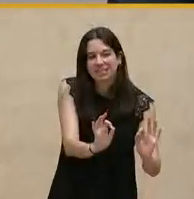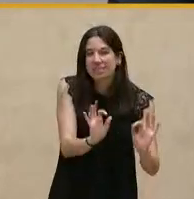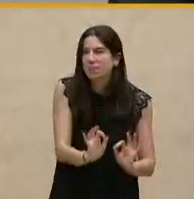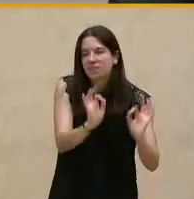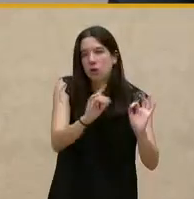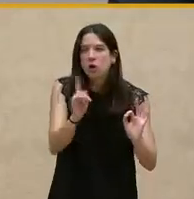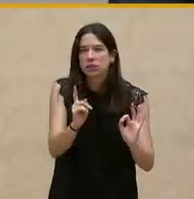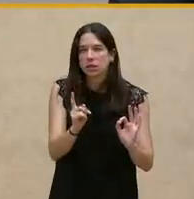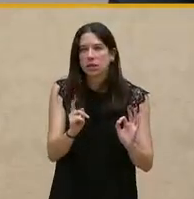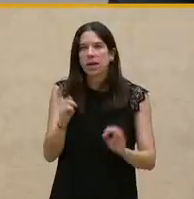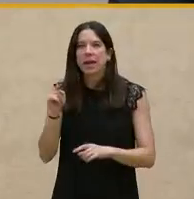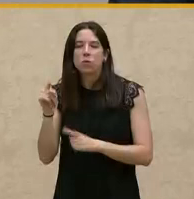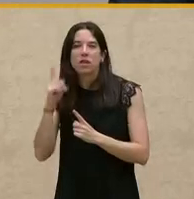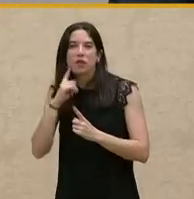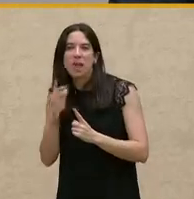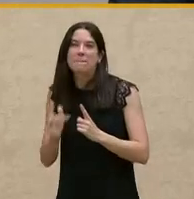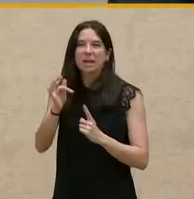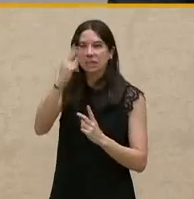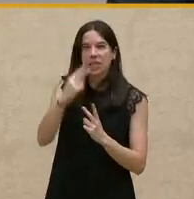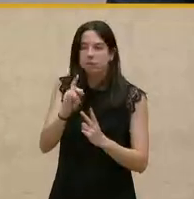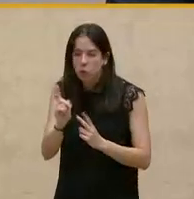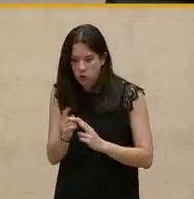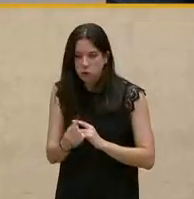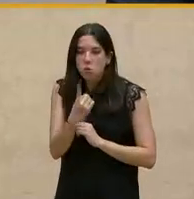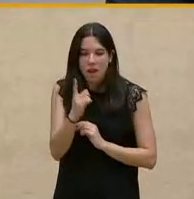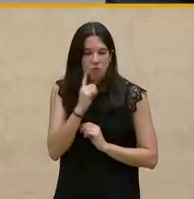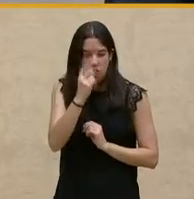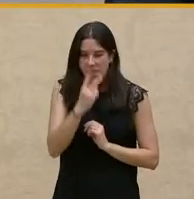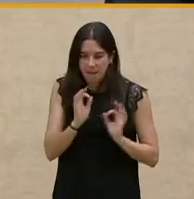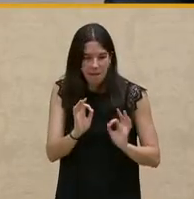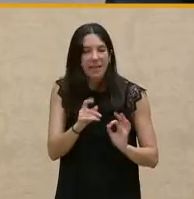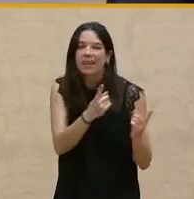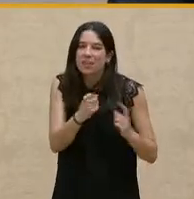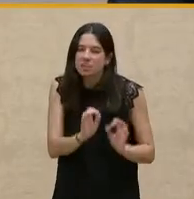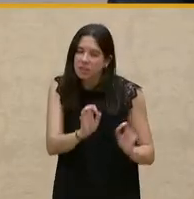entrar ahí en más porque, si no, no acabaría. Como mencioné, para nosotros los perfiles